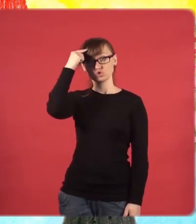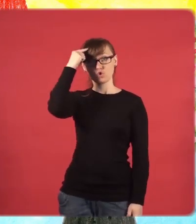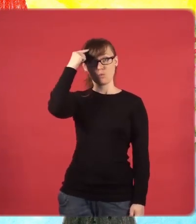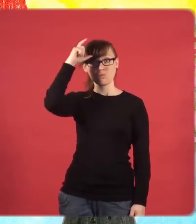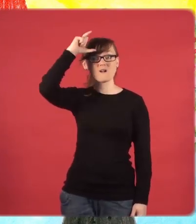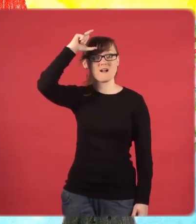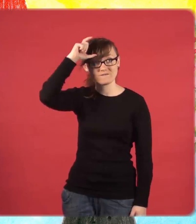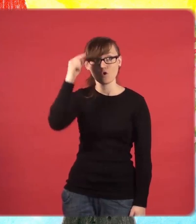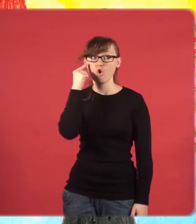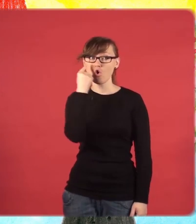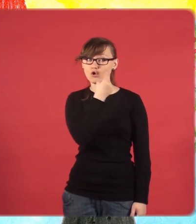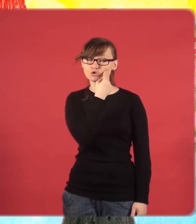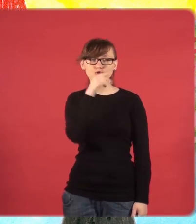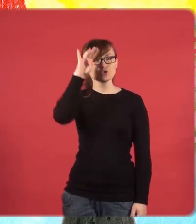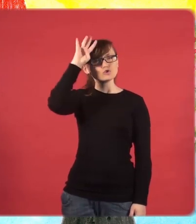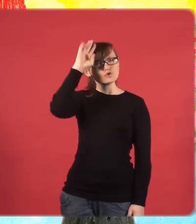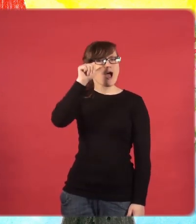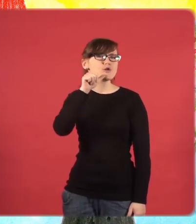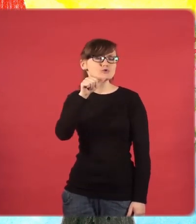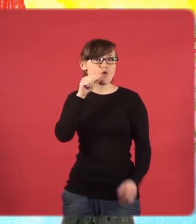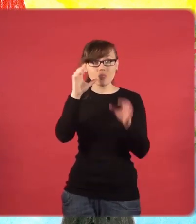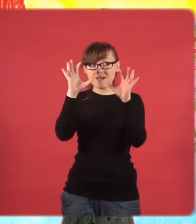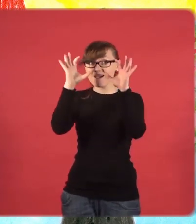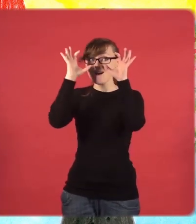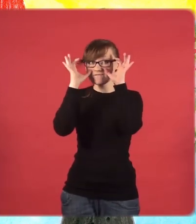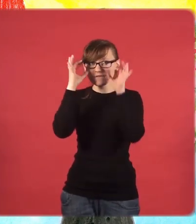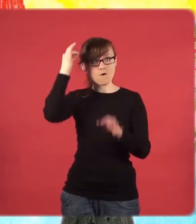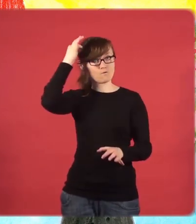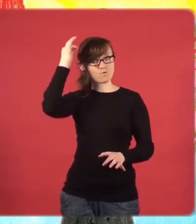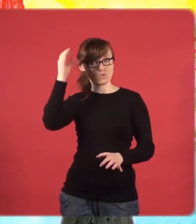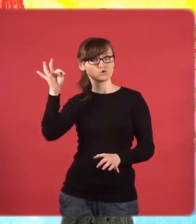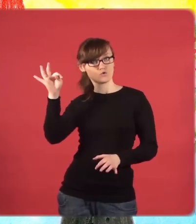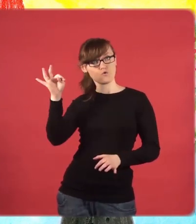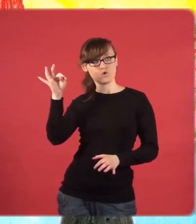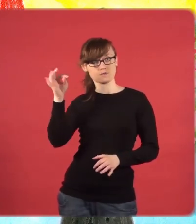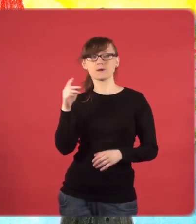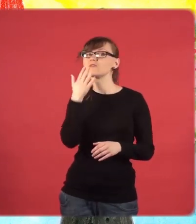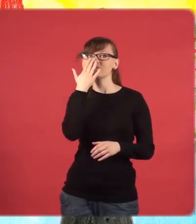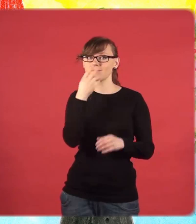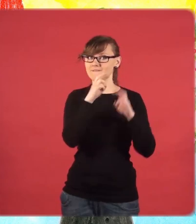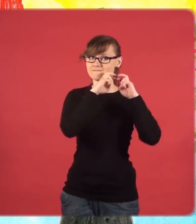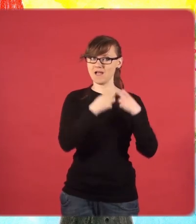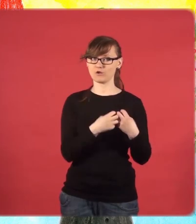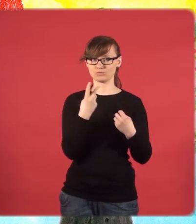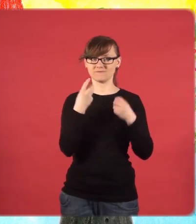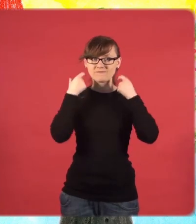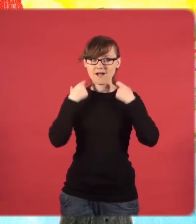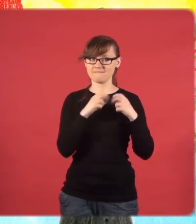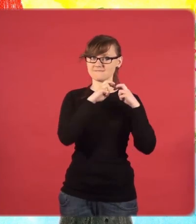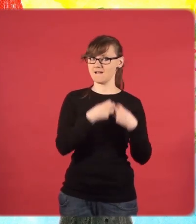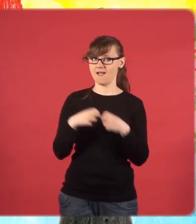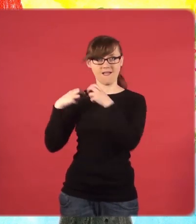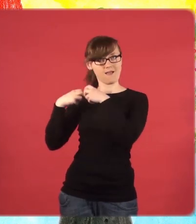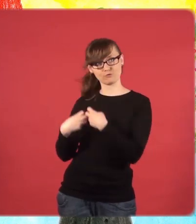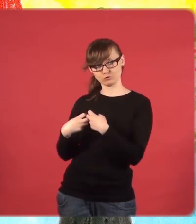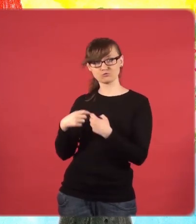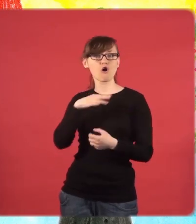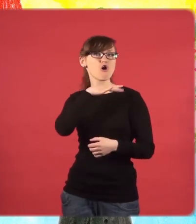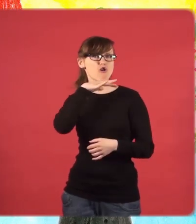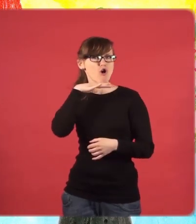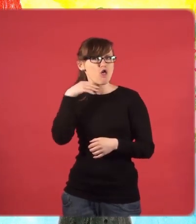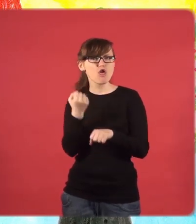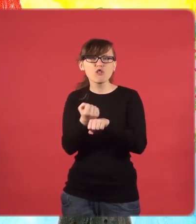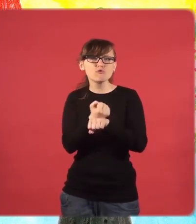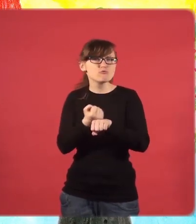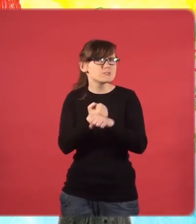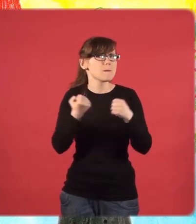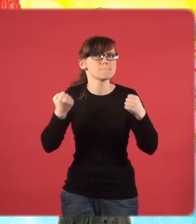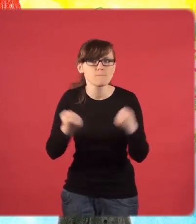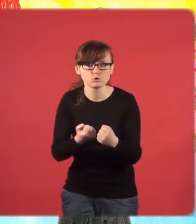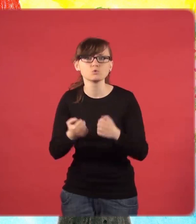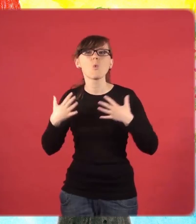Szerokie czoło i wielkie, szarozielonych oczach, jej włosy splecione są w dwa grube, płomiennorude warkocze.